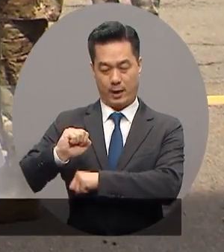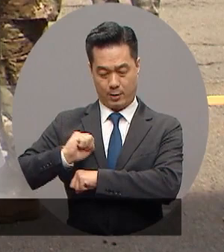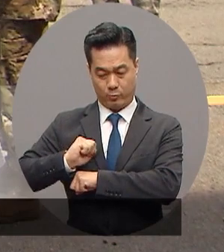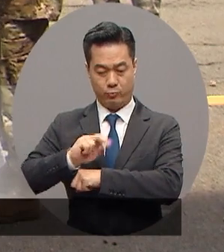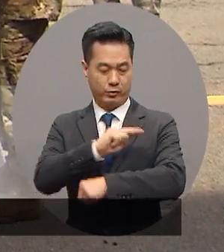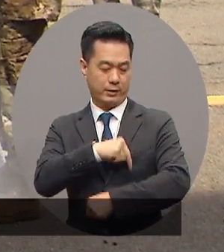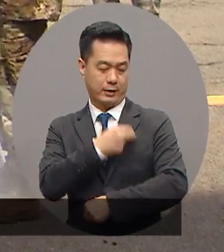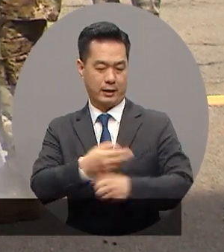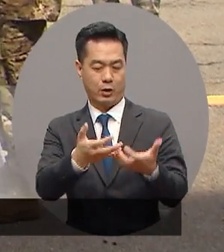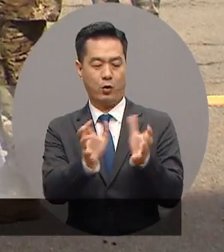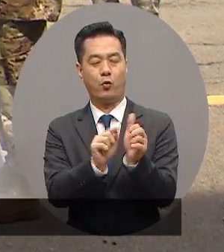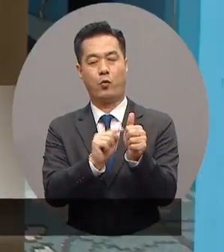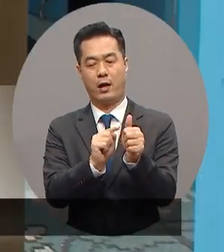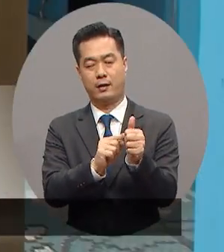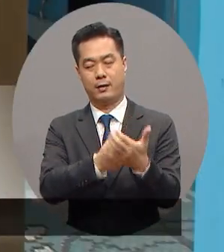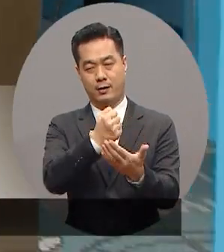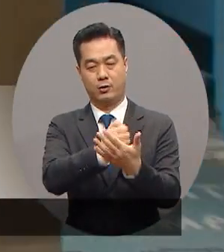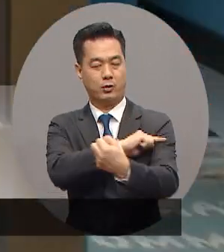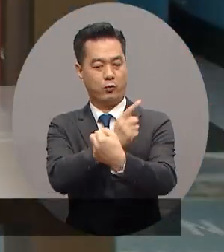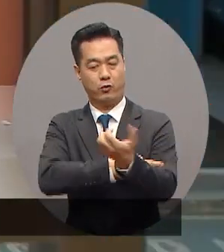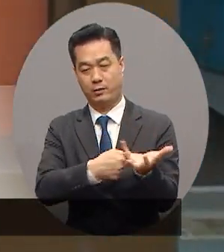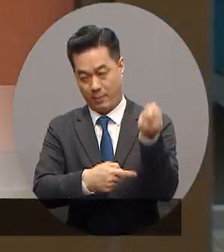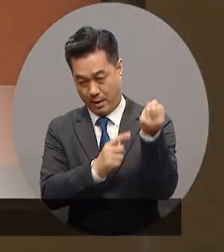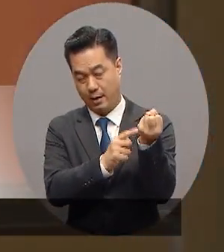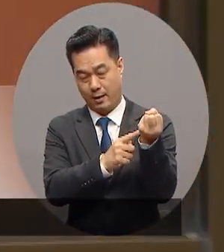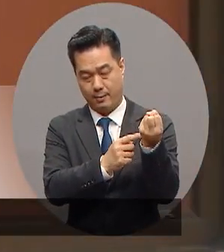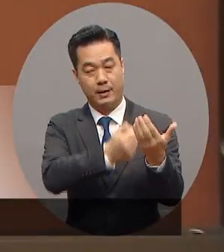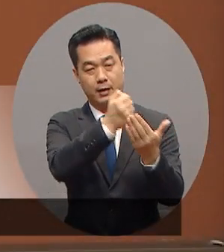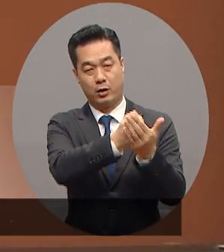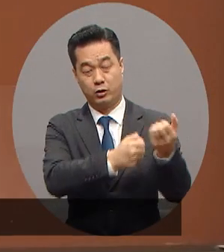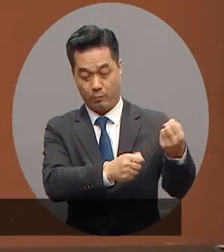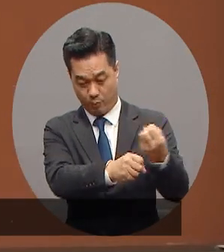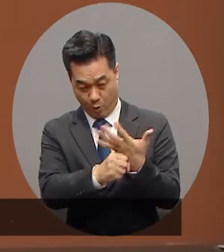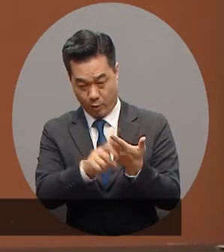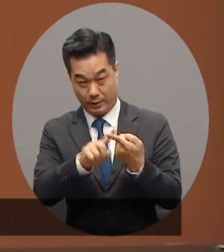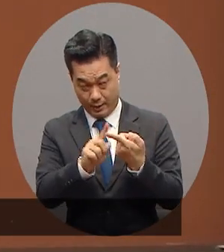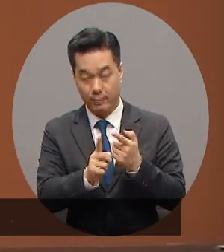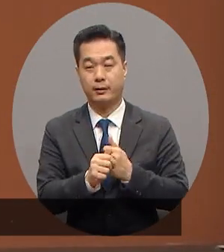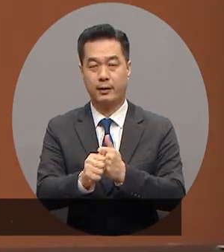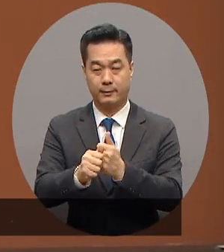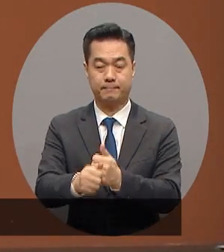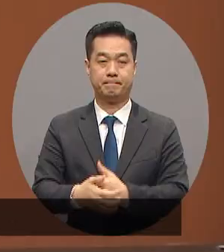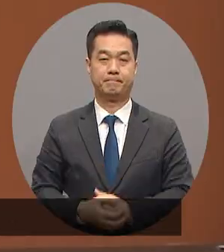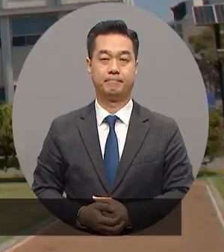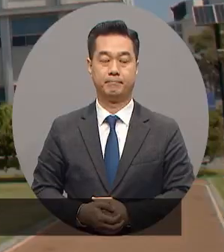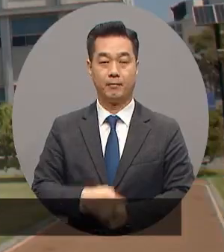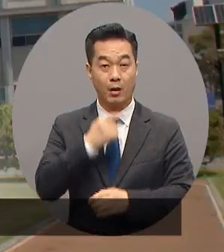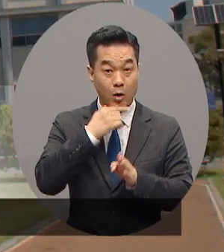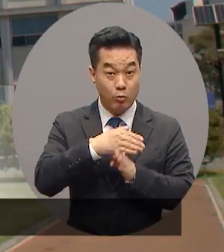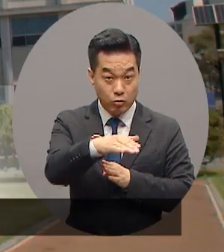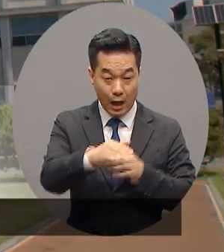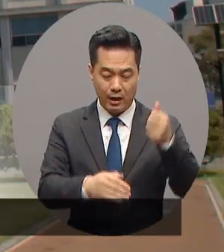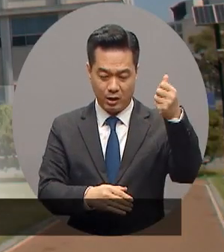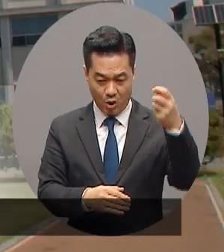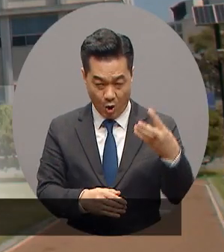다만 경비요원의 재무장 조치 등은 유엔군 사령관의 고유한 권한인 만큼 유엔사의 판단에 따라 결정될 전망입니다.